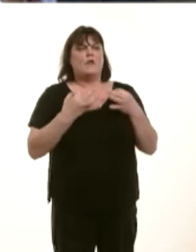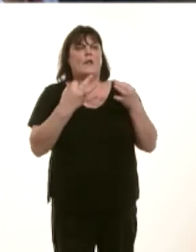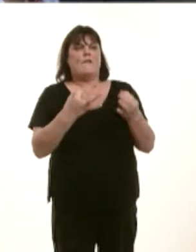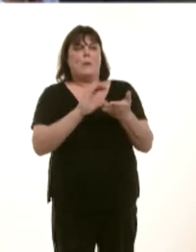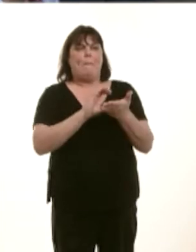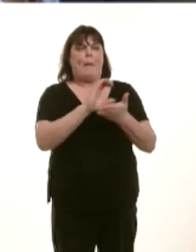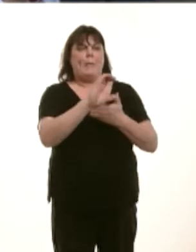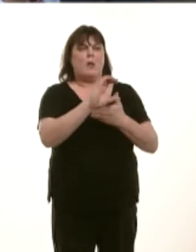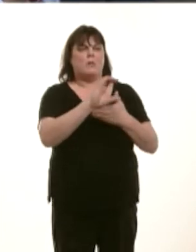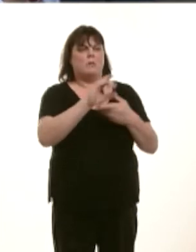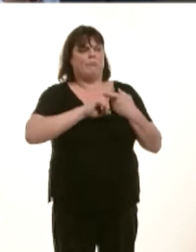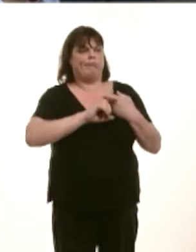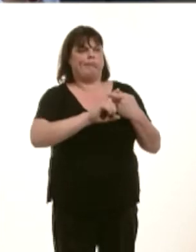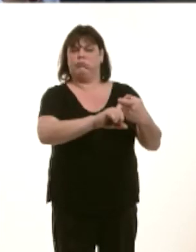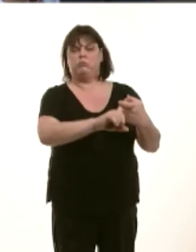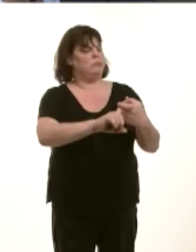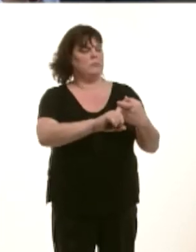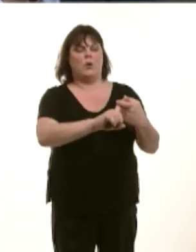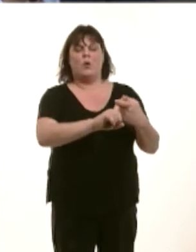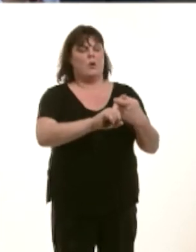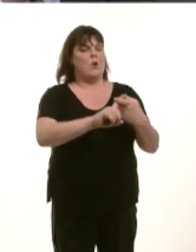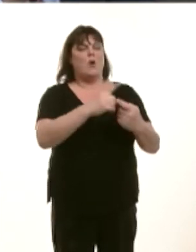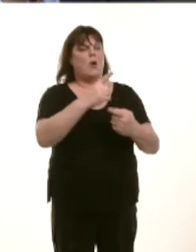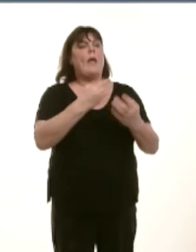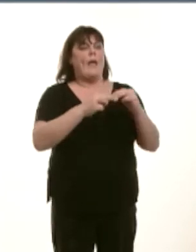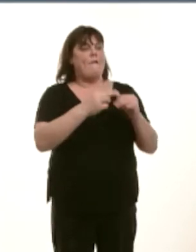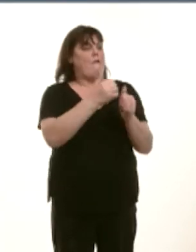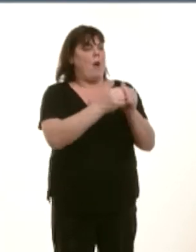on in perpetuity in the future; farmers deserve to be paid for what theyíve produced.